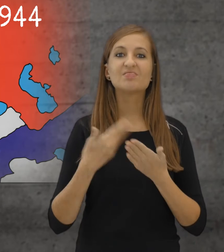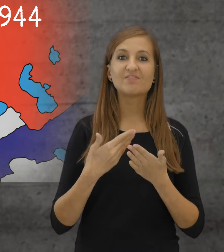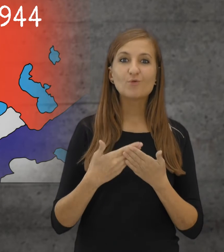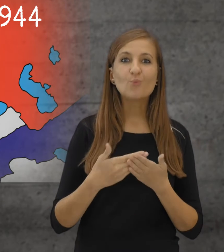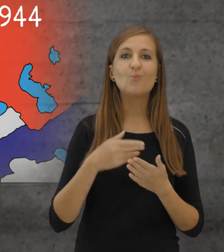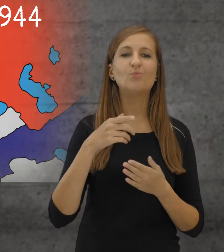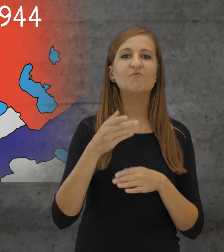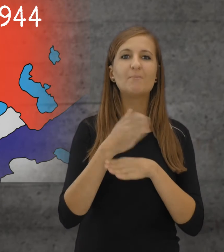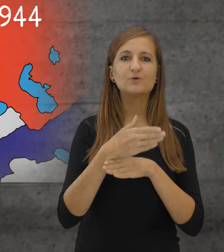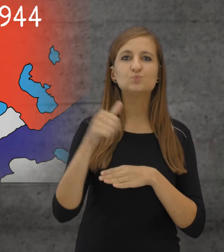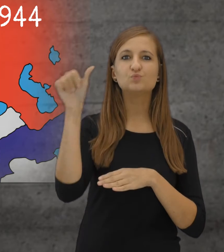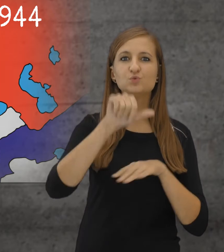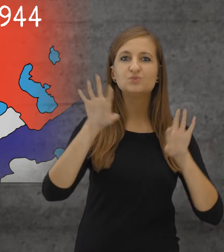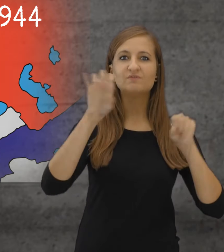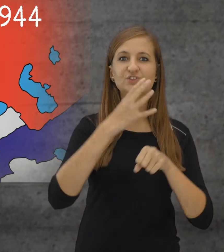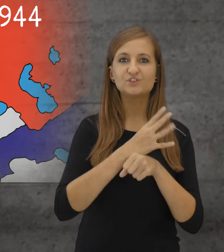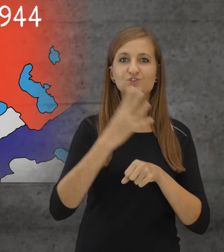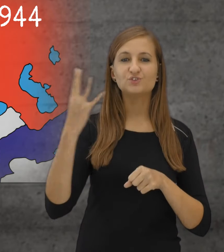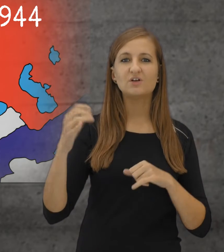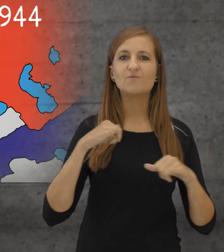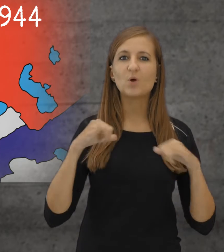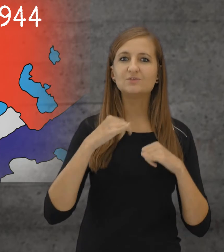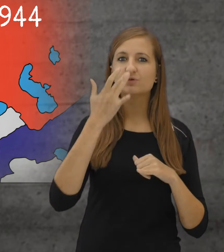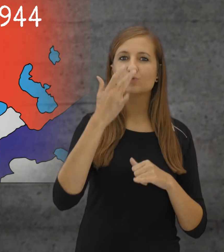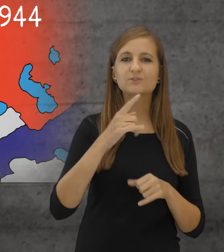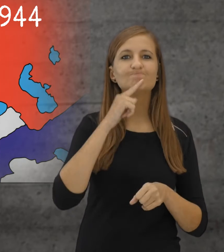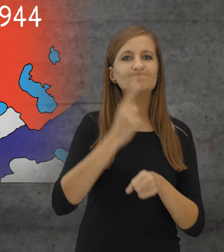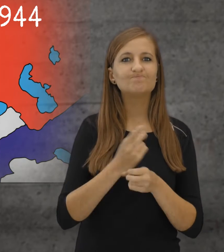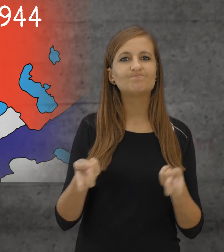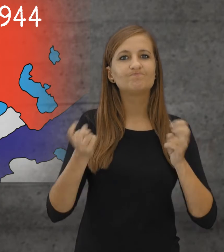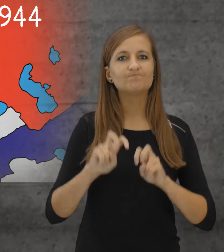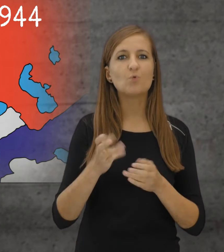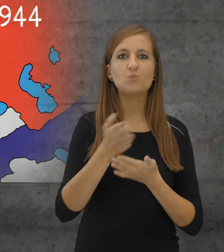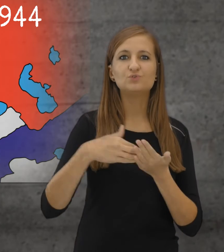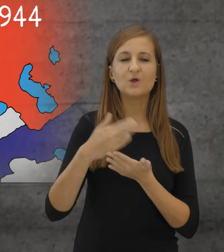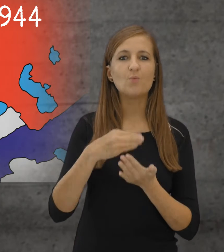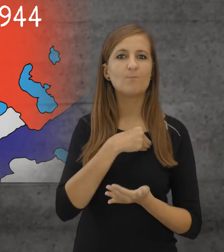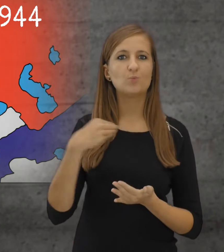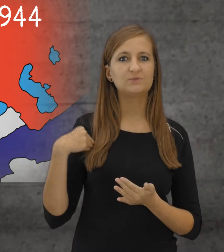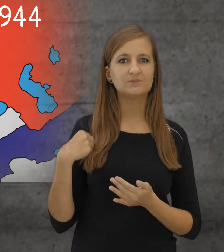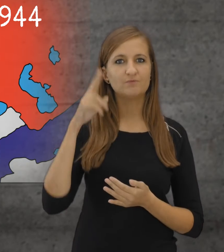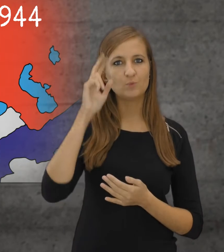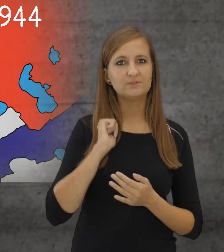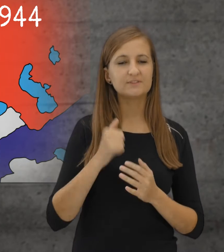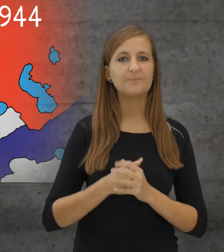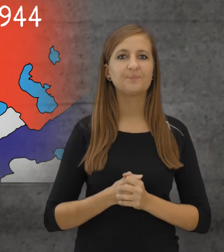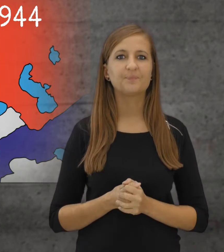Z tego powodu, w marcu 1944 władze radzieckie postanowiły stworzyć armię polską.